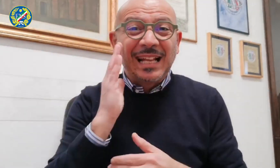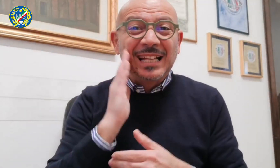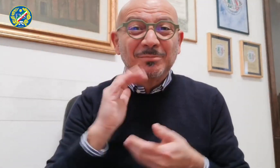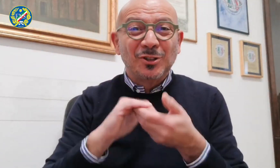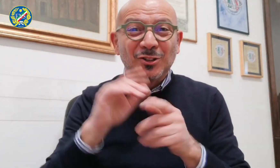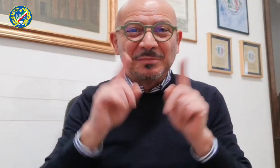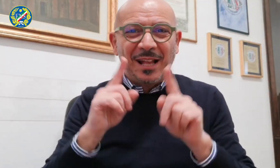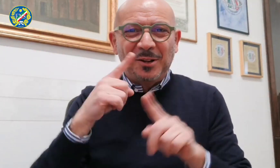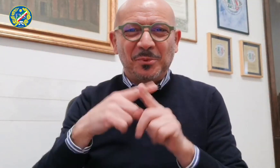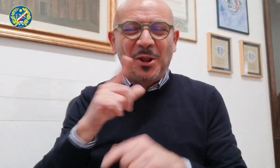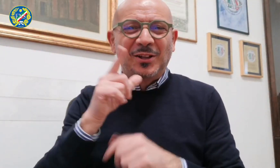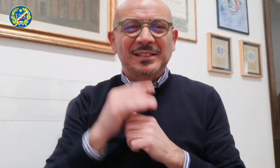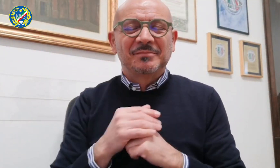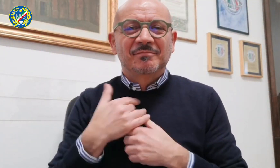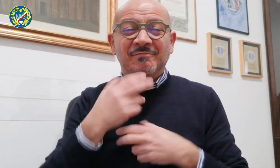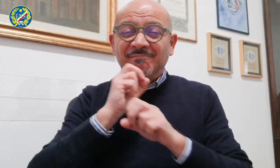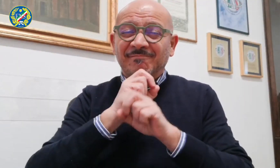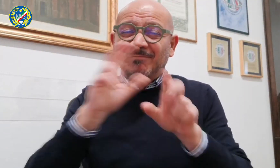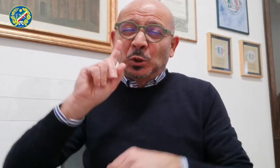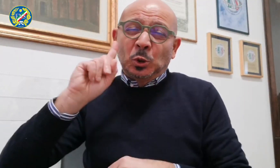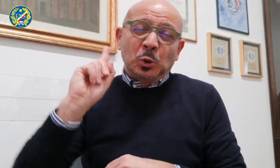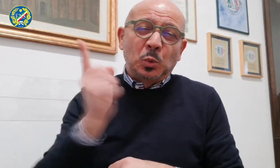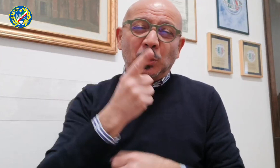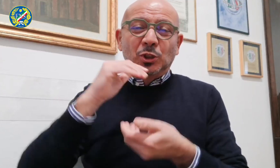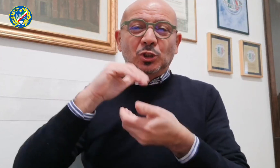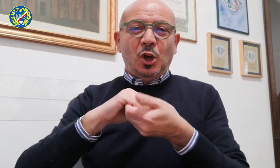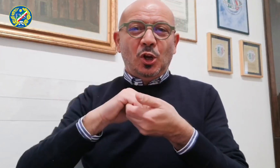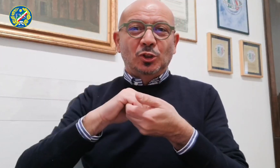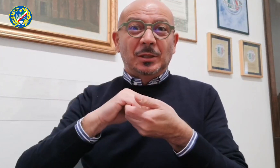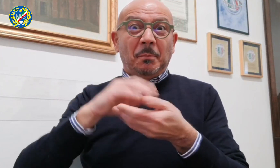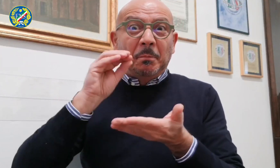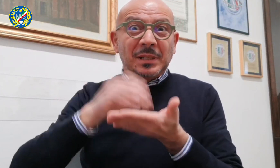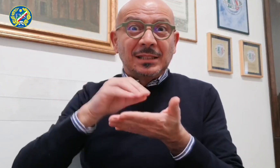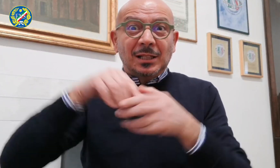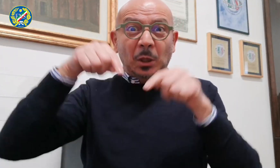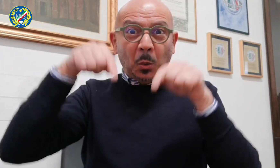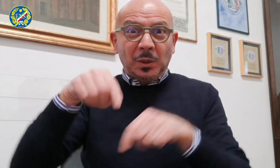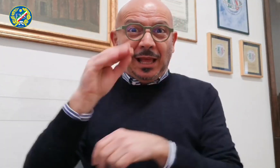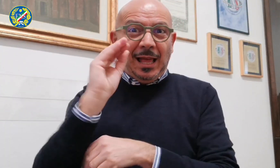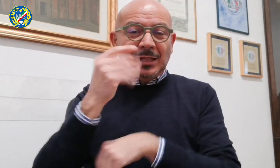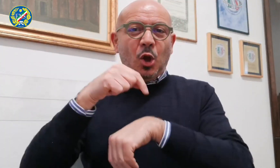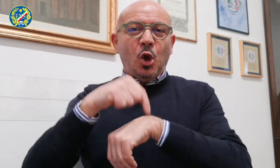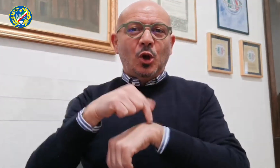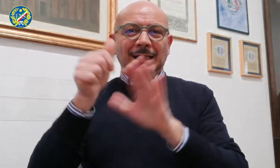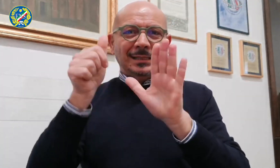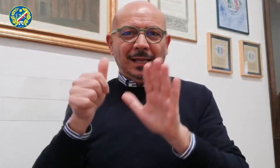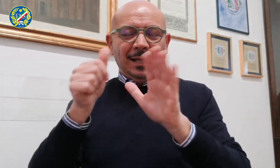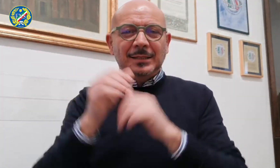Carissimi soci ENS Milano e Lodi, invito tutti i soci ad essere presenti qui all'ENS alle 18.